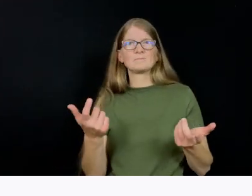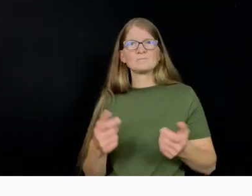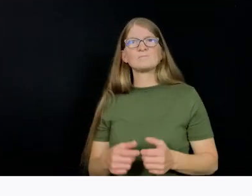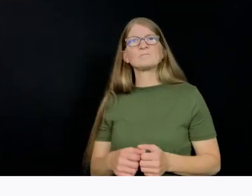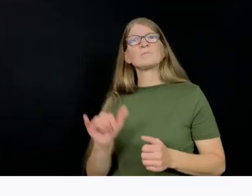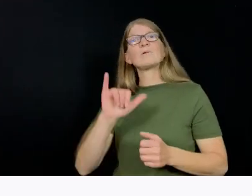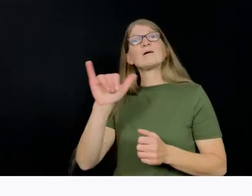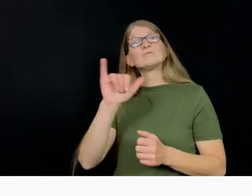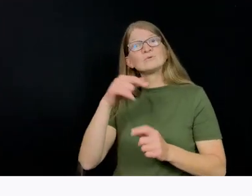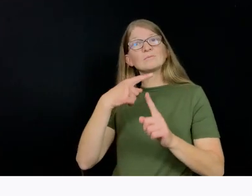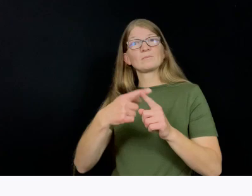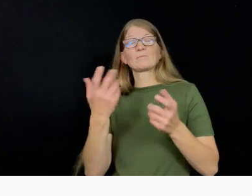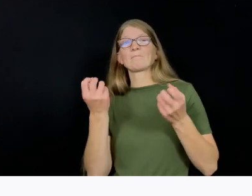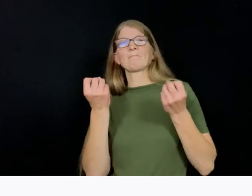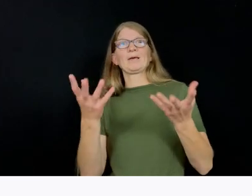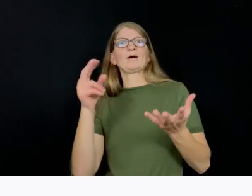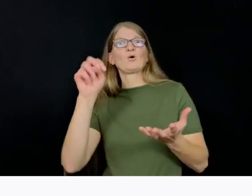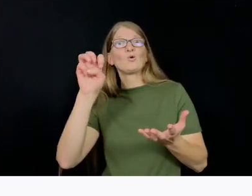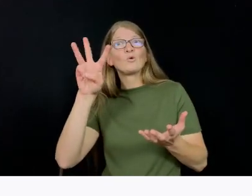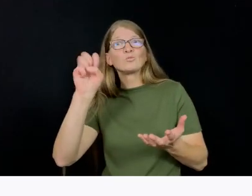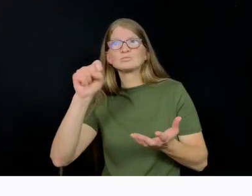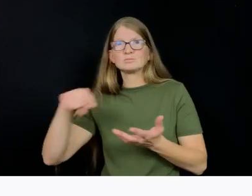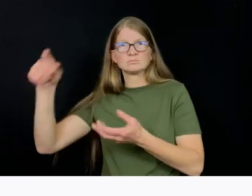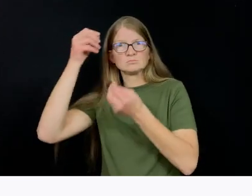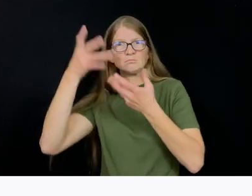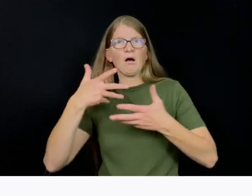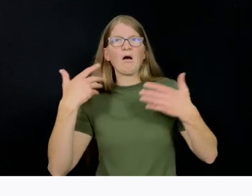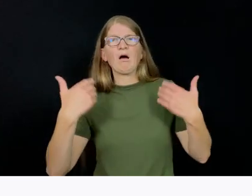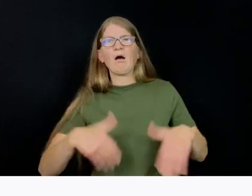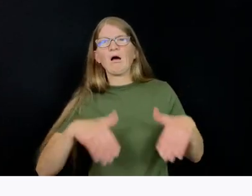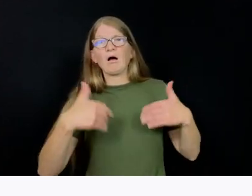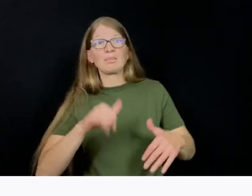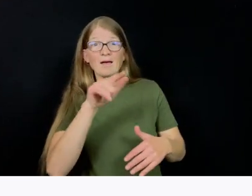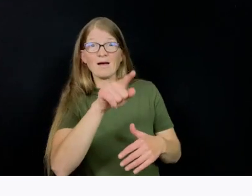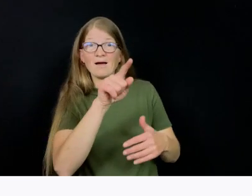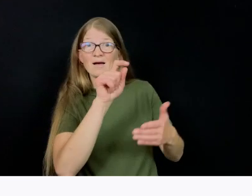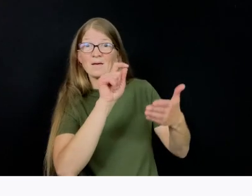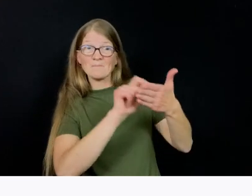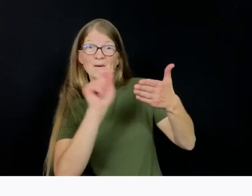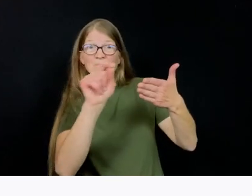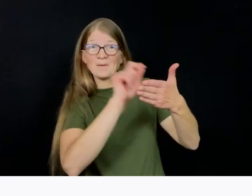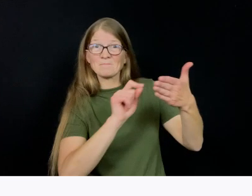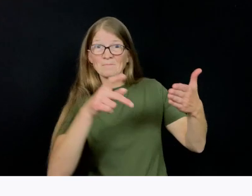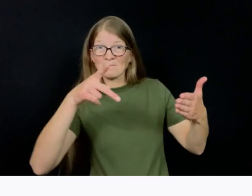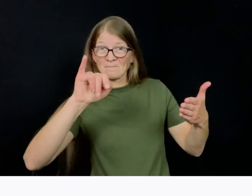وقد علمنا من عدة غرف تحرير بأنه كان من المستحيل اكتشافها يدويًا